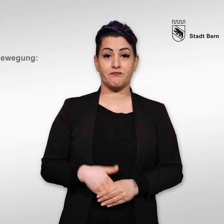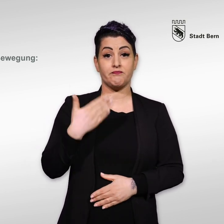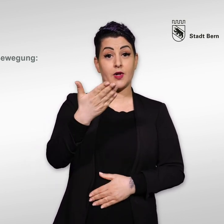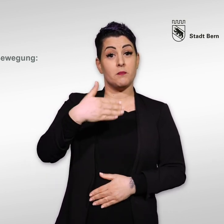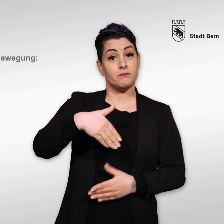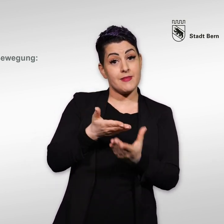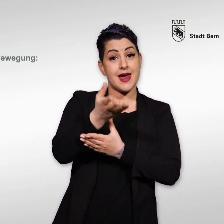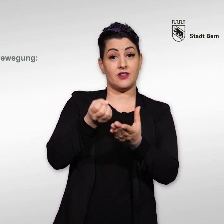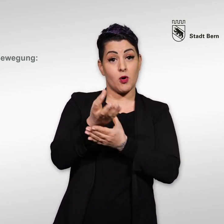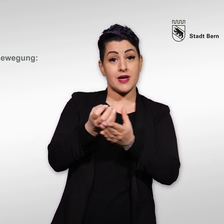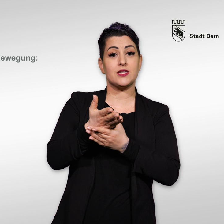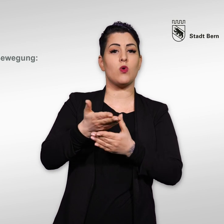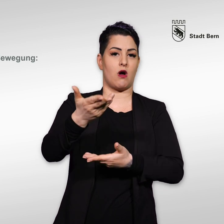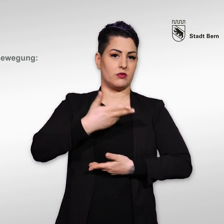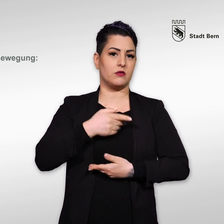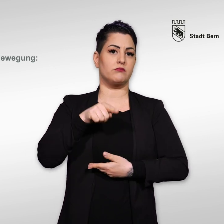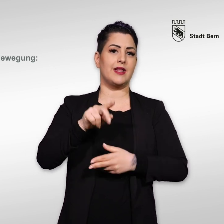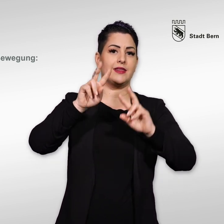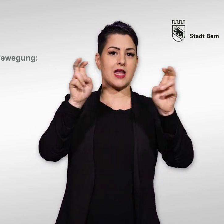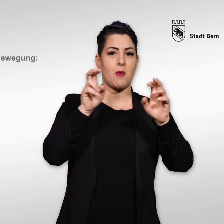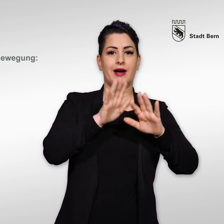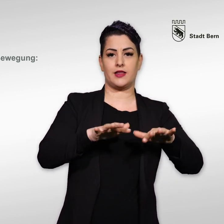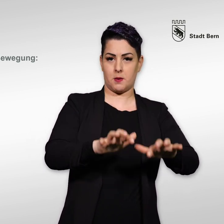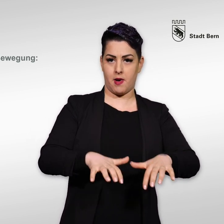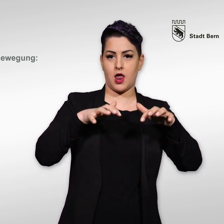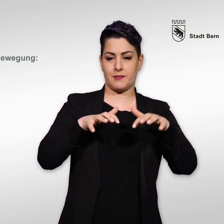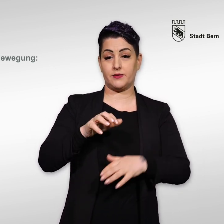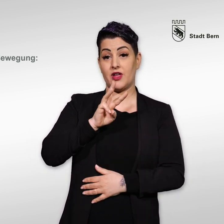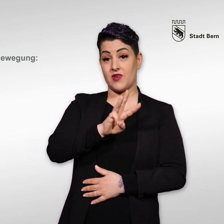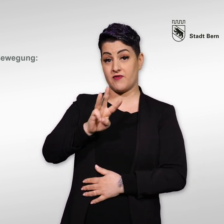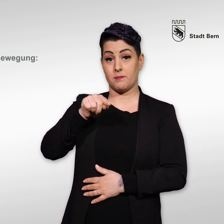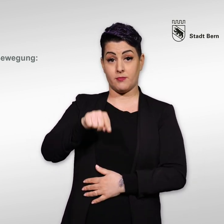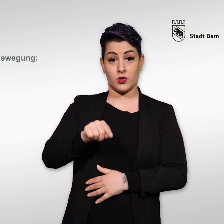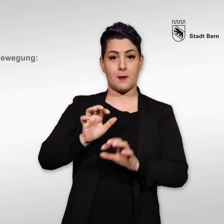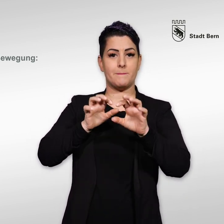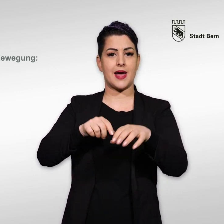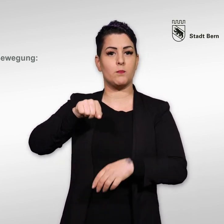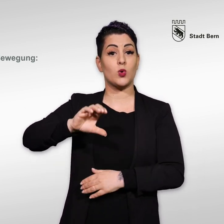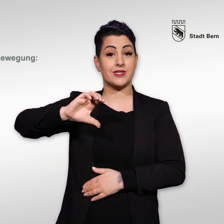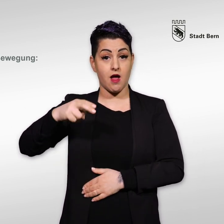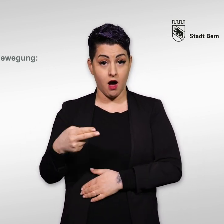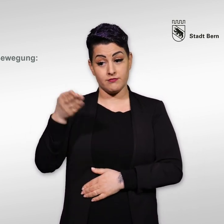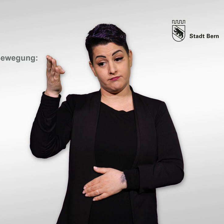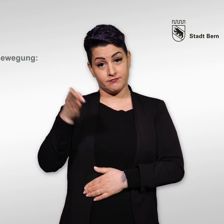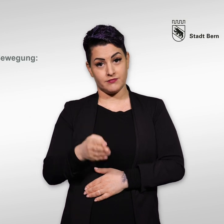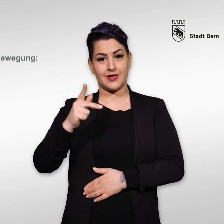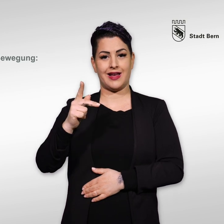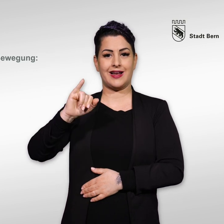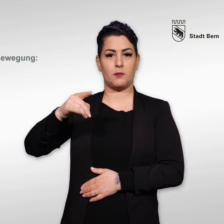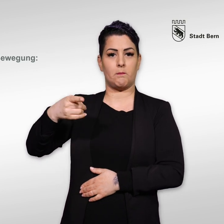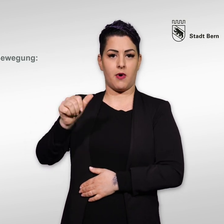Sie erhalten mehr Informationen zum Kinderparlament unter www.bern.ch/kipa